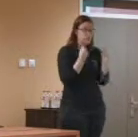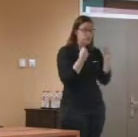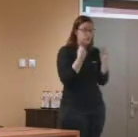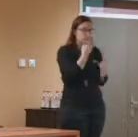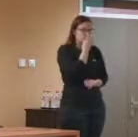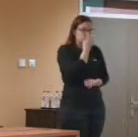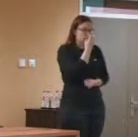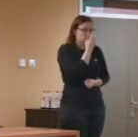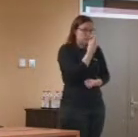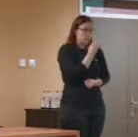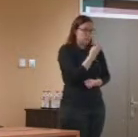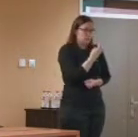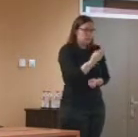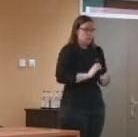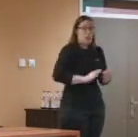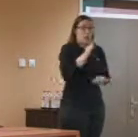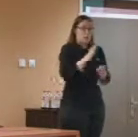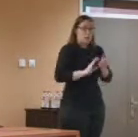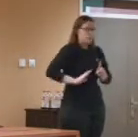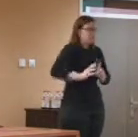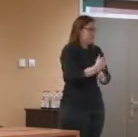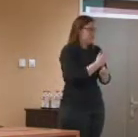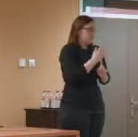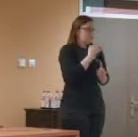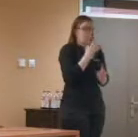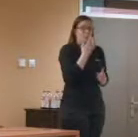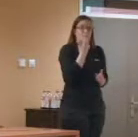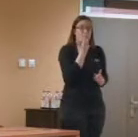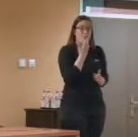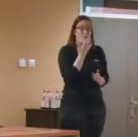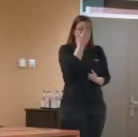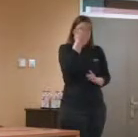solucionarse los casos, y el caso Fabra es el ejemplo, 10 años,